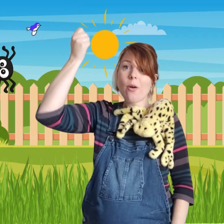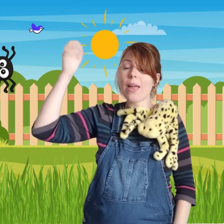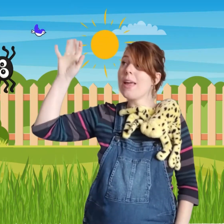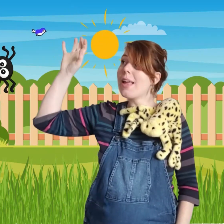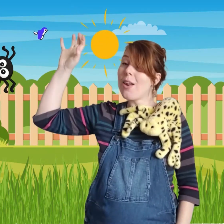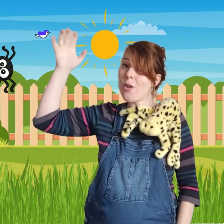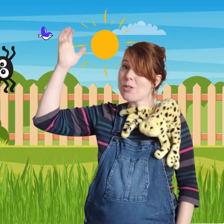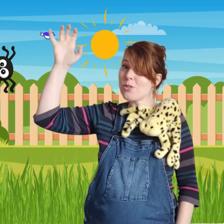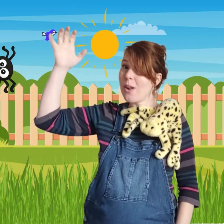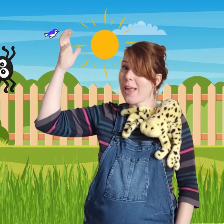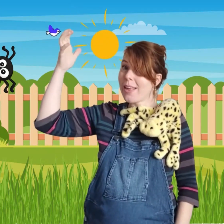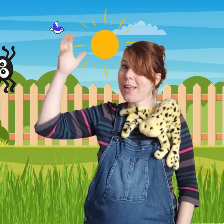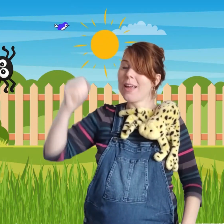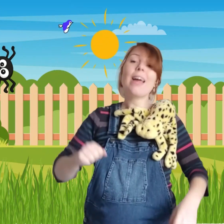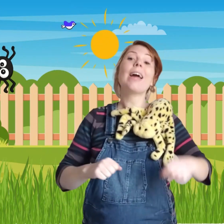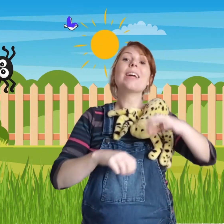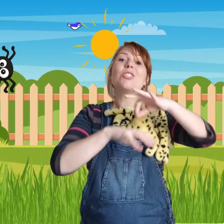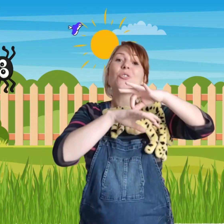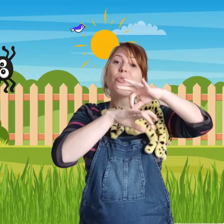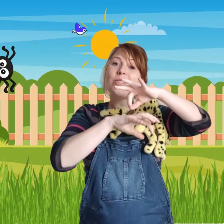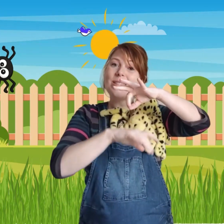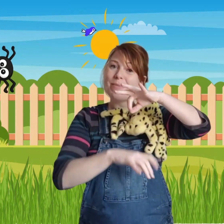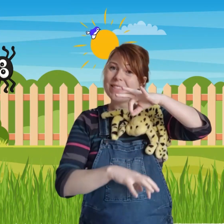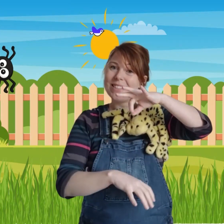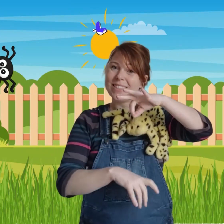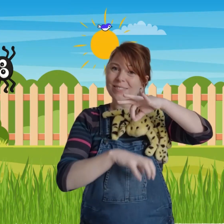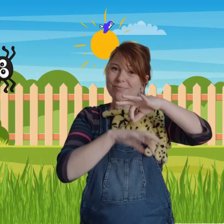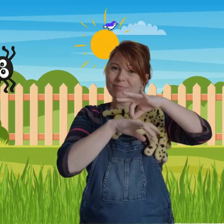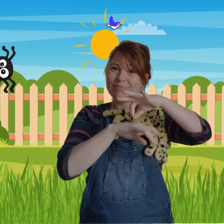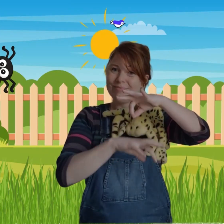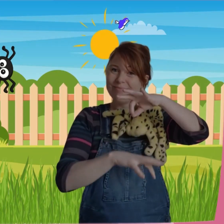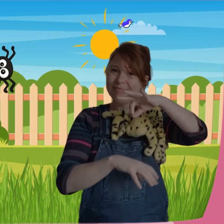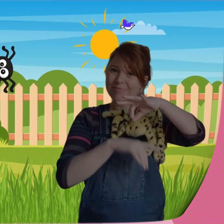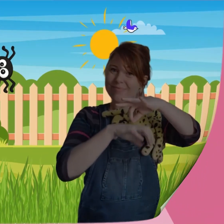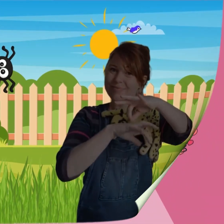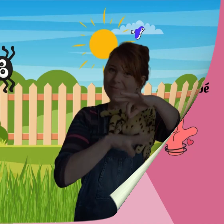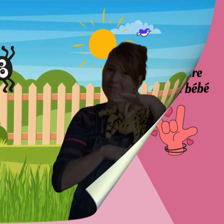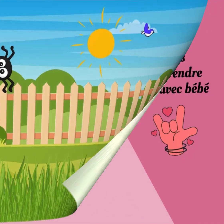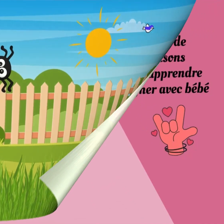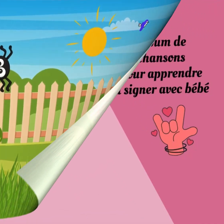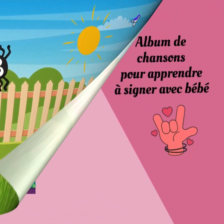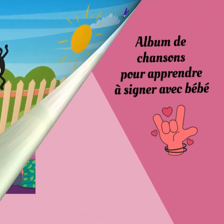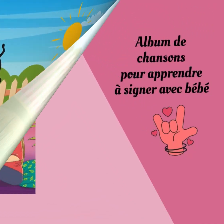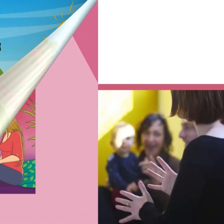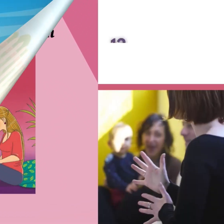Et le soleil Réchauffe Gipsy